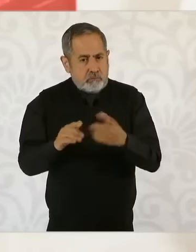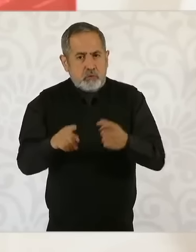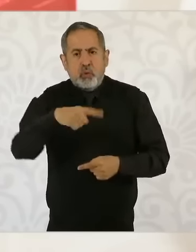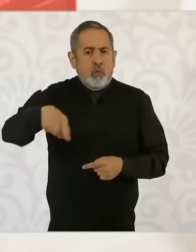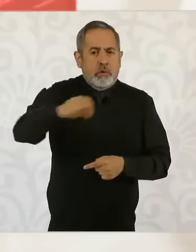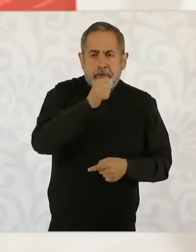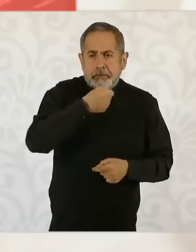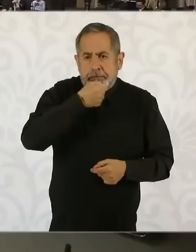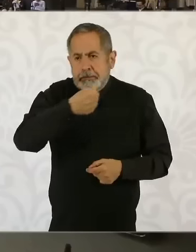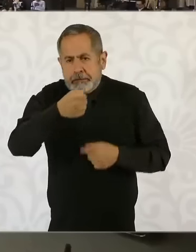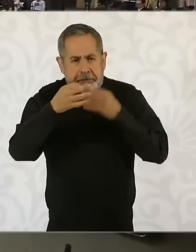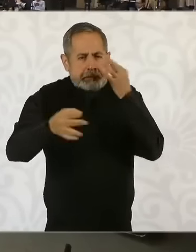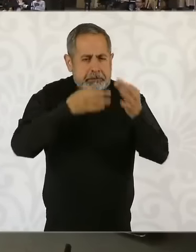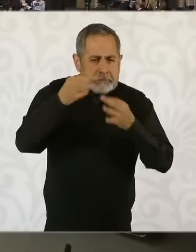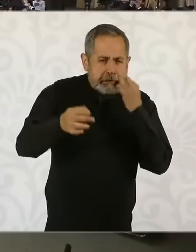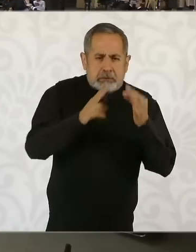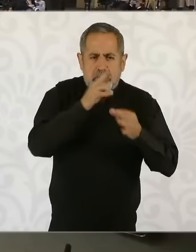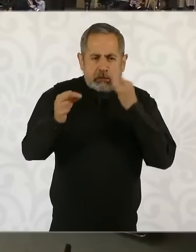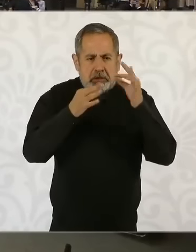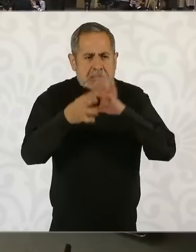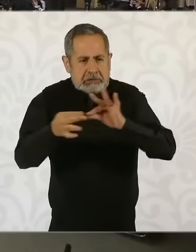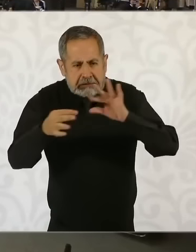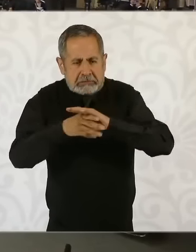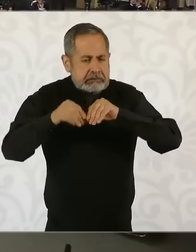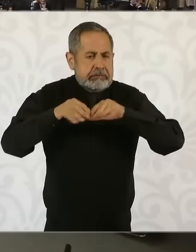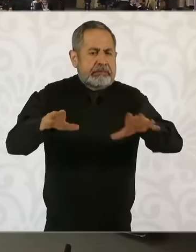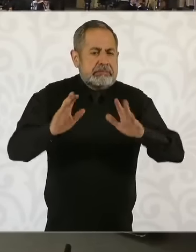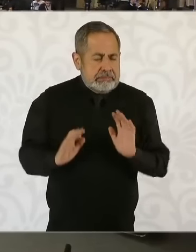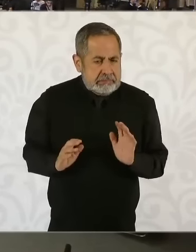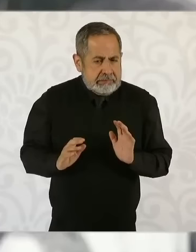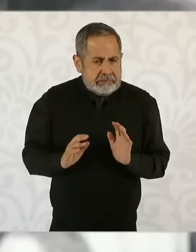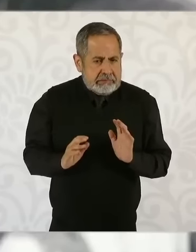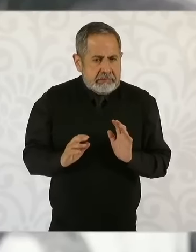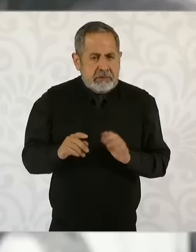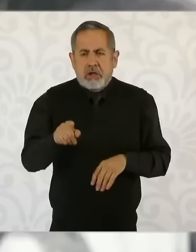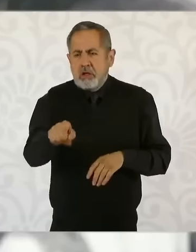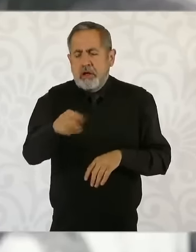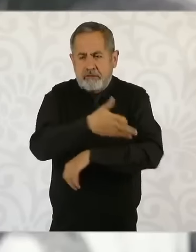que cubre las noticias la audiencia aunque no tengan tengan parientes en estados unidos o no